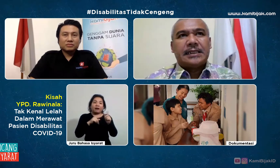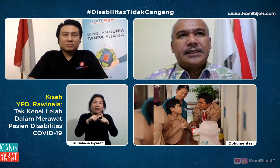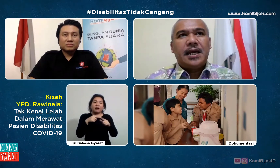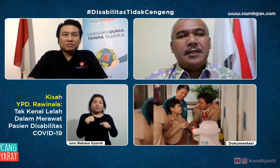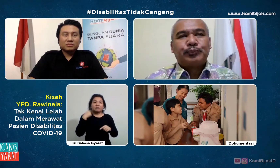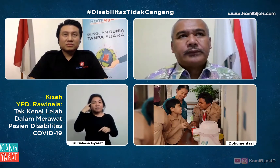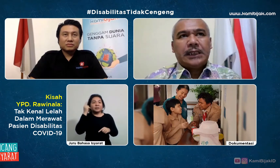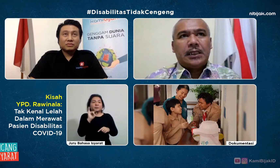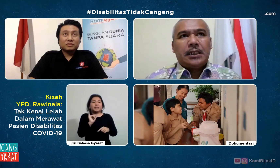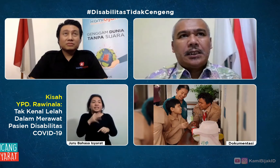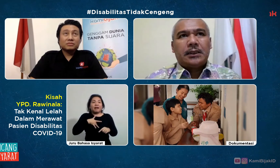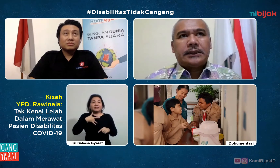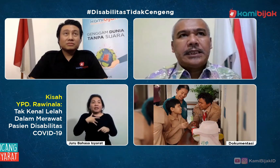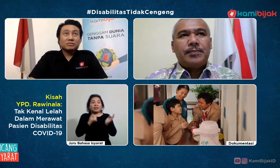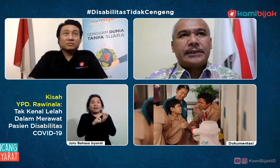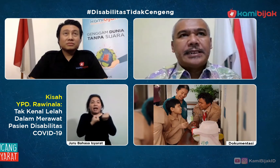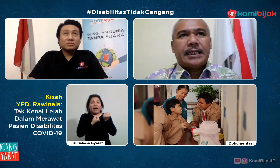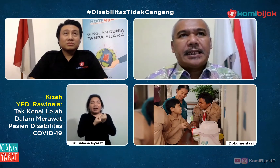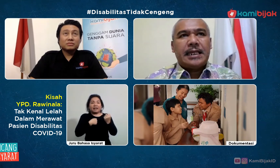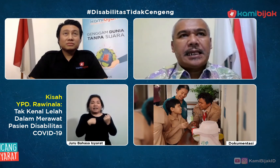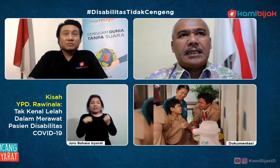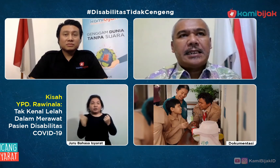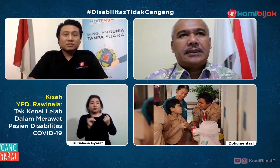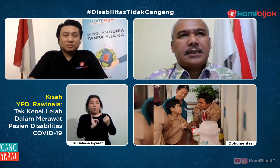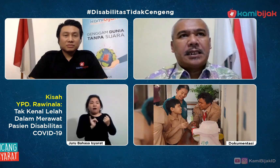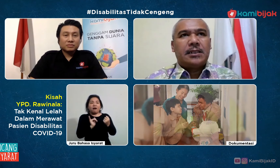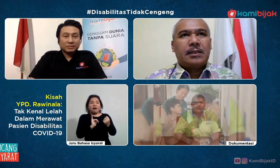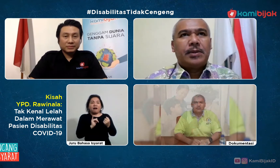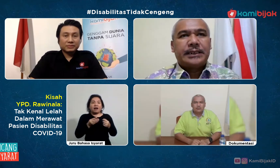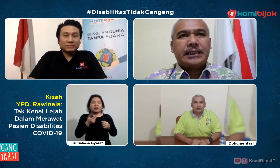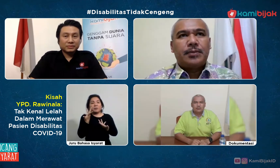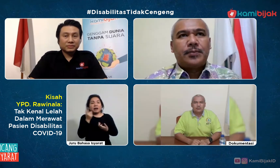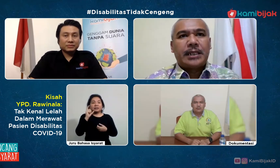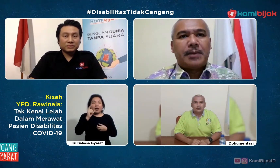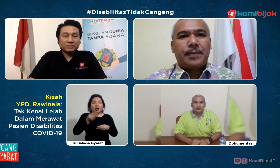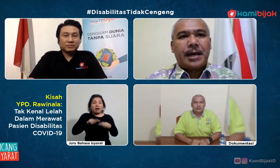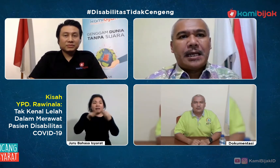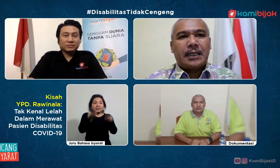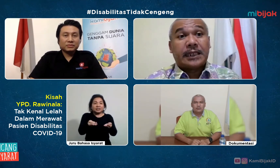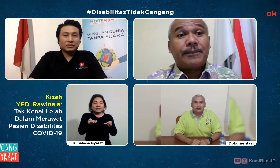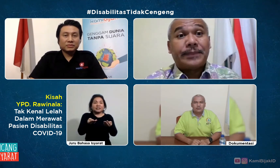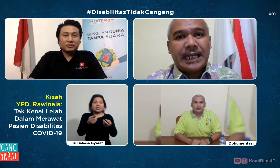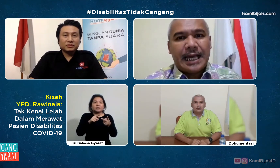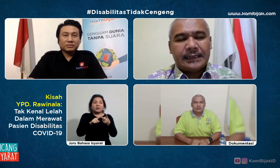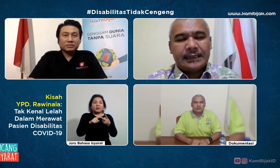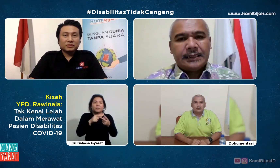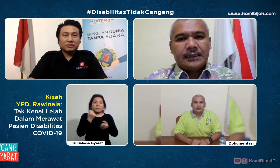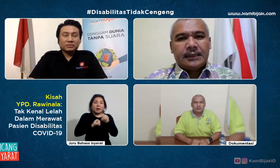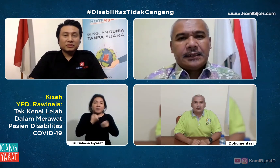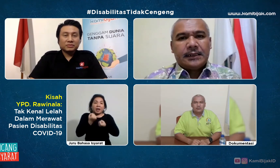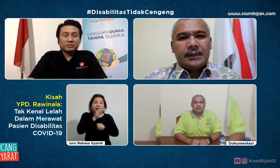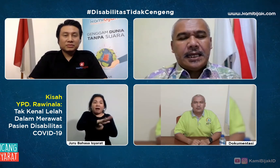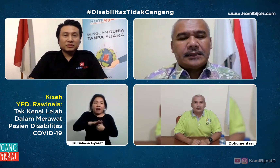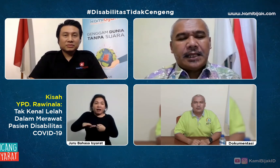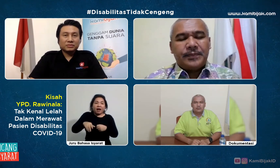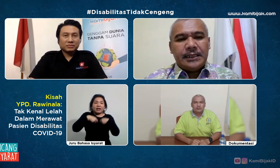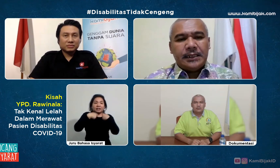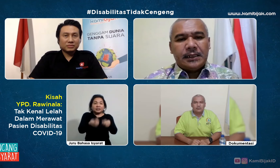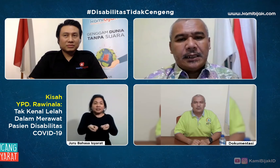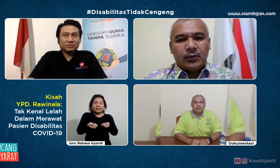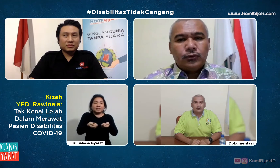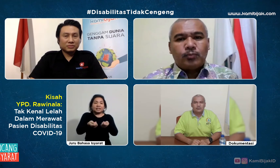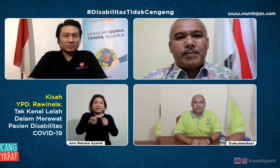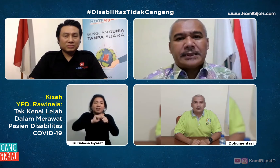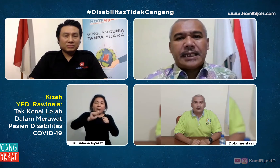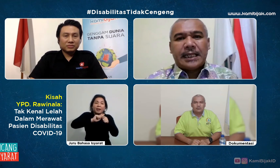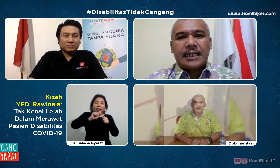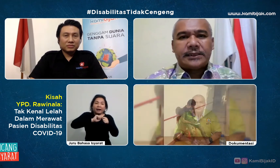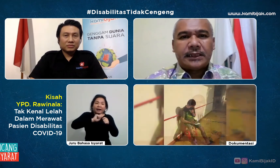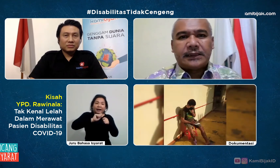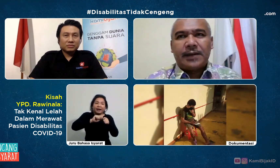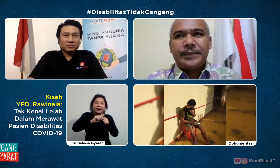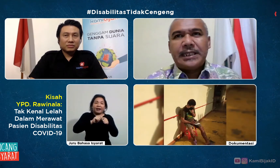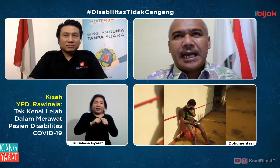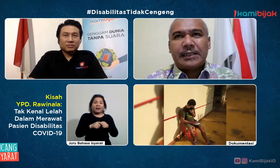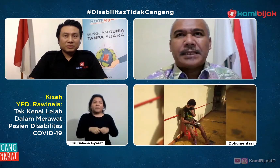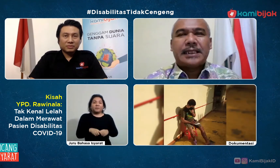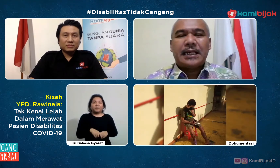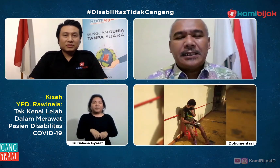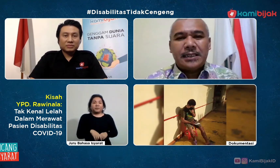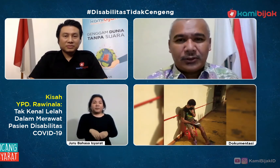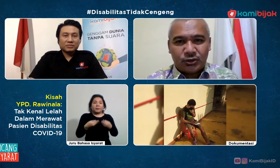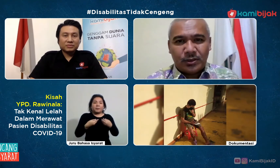dengan memberikan beberapa keterampilan tetapi untuk pemasaran hasil keterampilan masyarakat kan